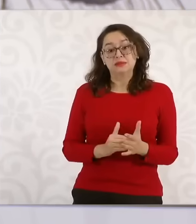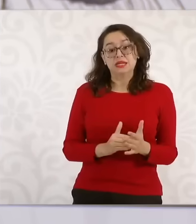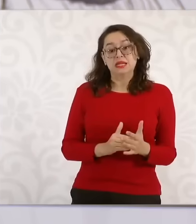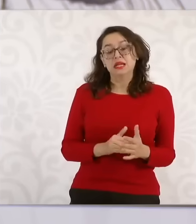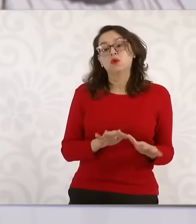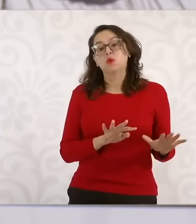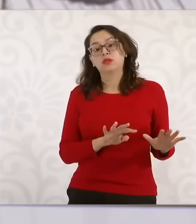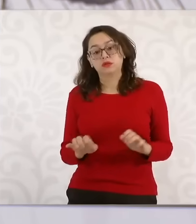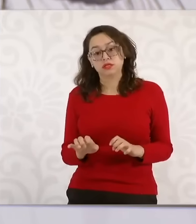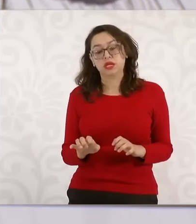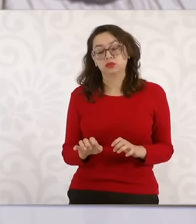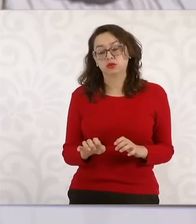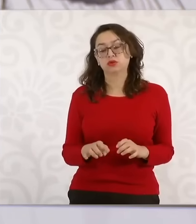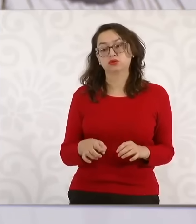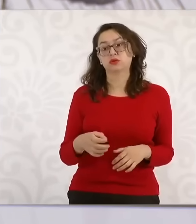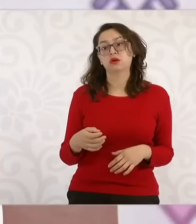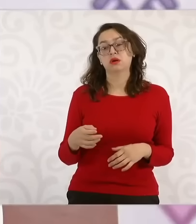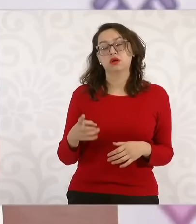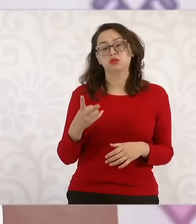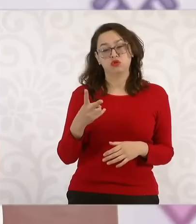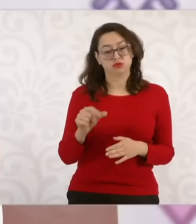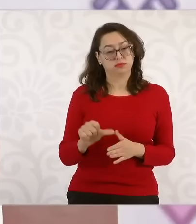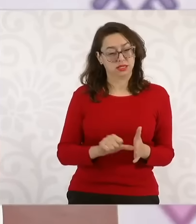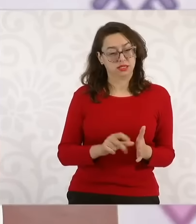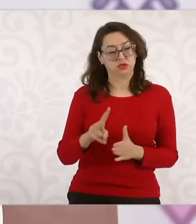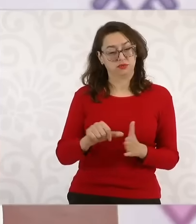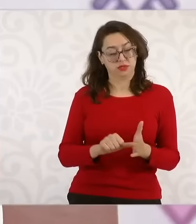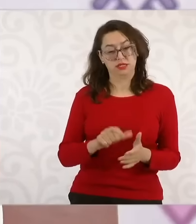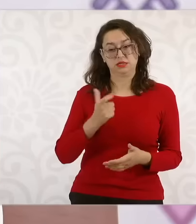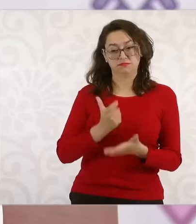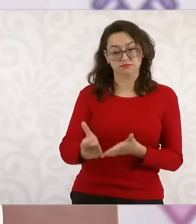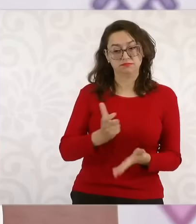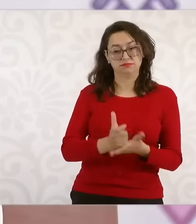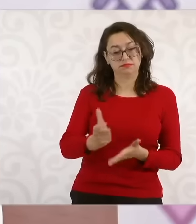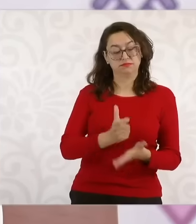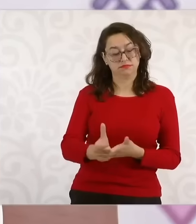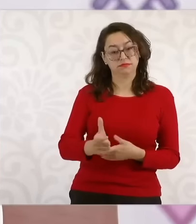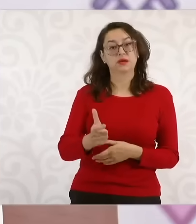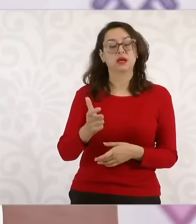para los adultos mayores y así para cada uno de los programas que tienen su aumento con base